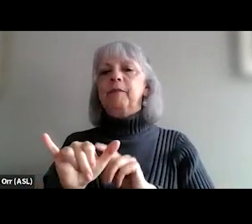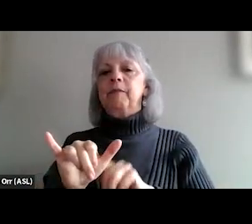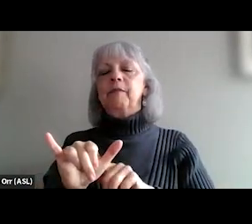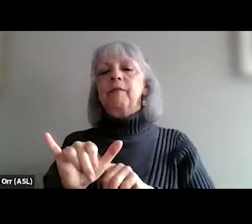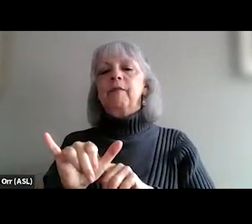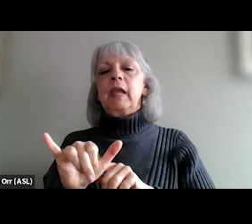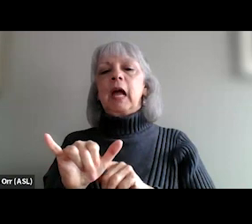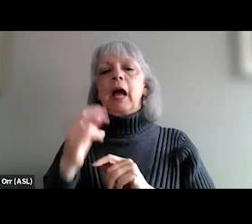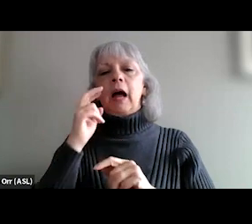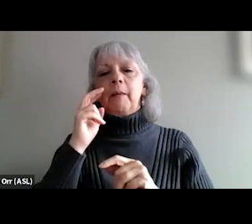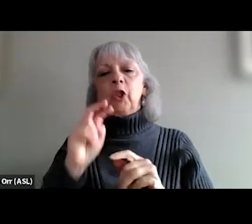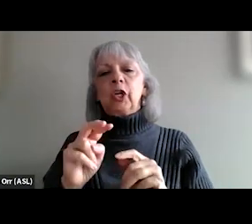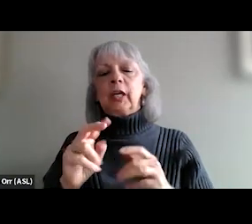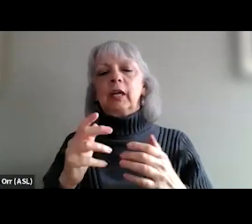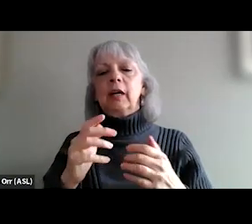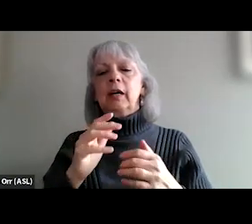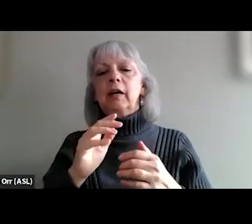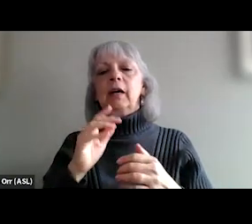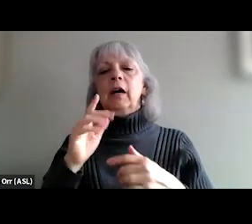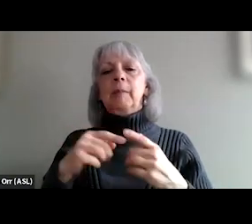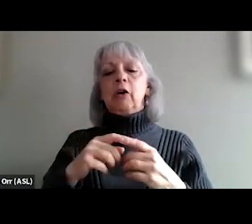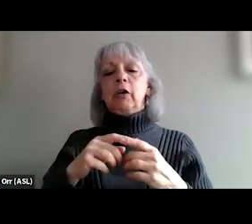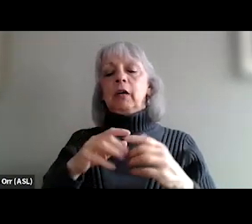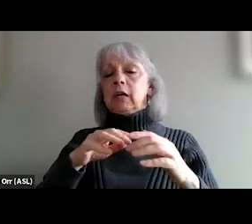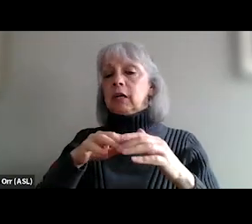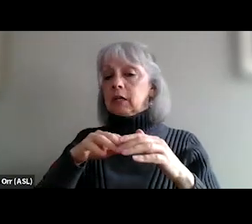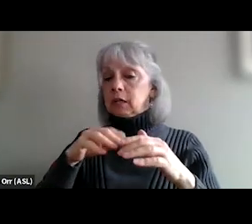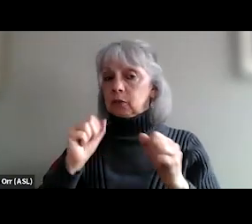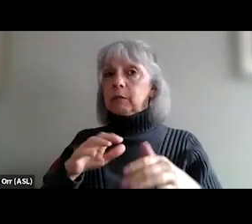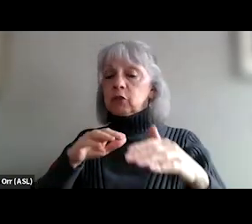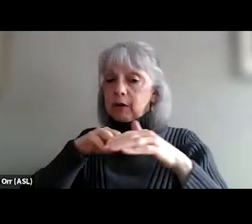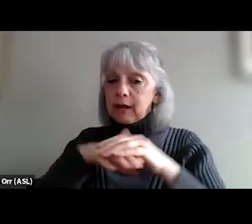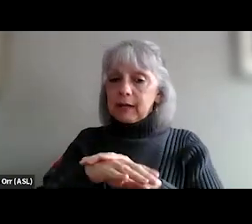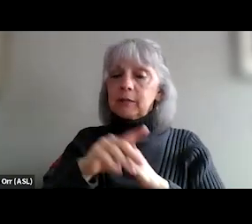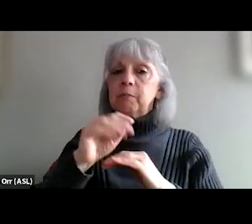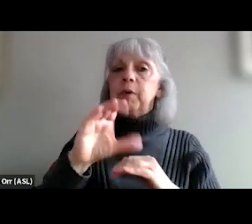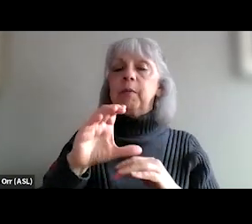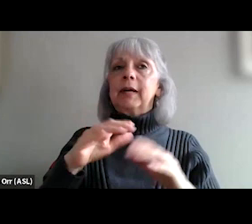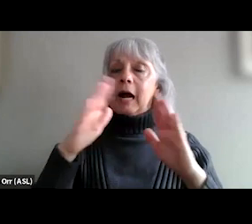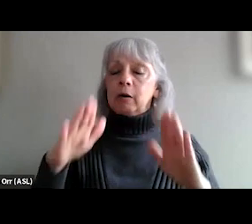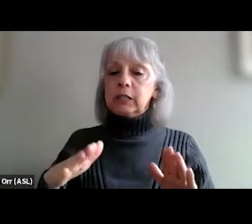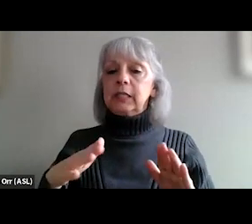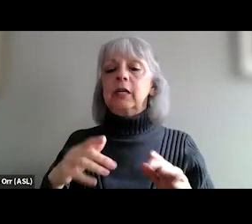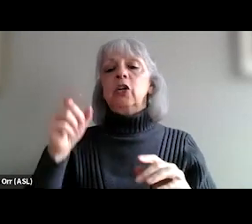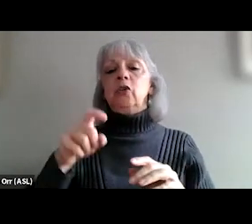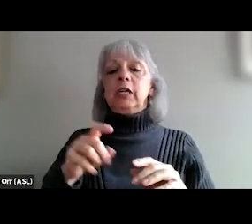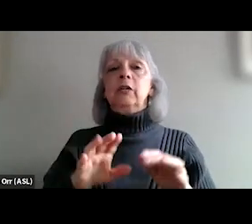que para entrar en la vivienda pública se necesita crear relaciones, y probar y equivocarse.